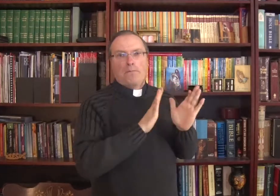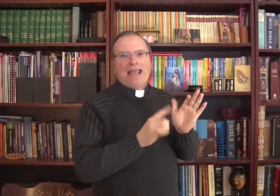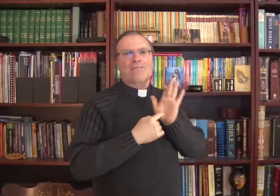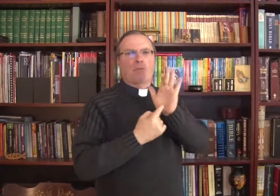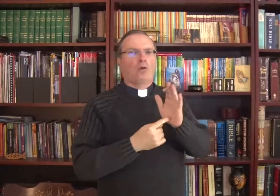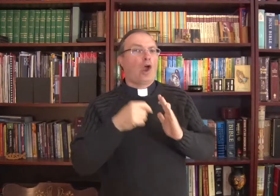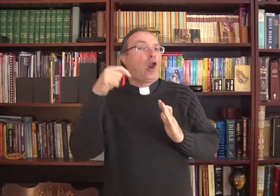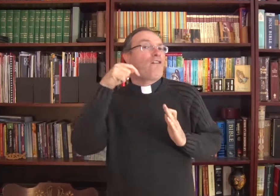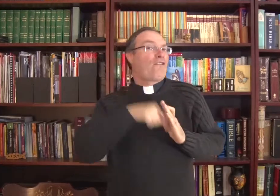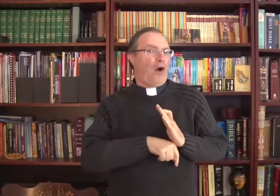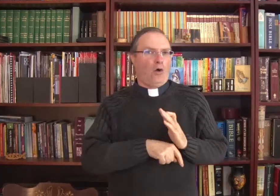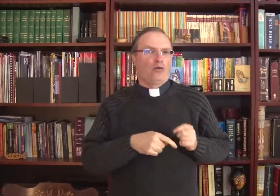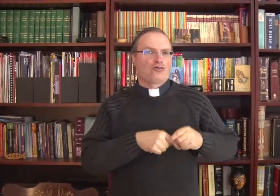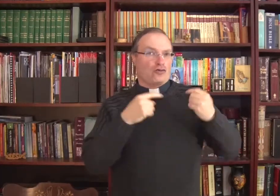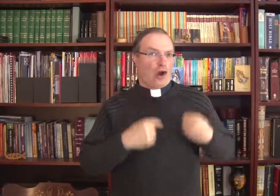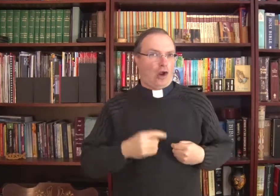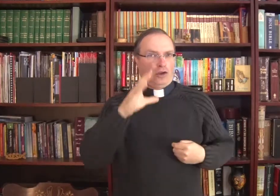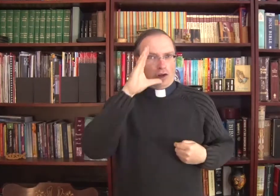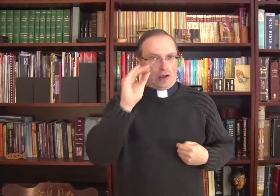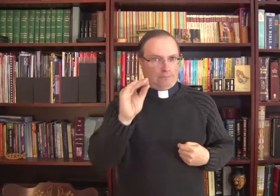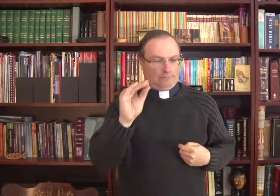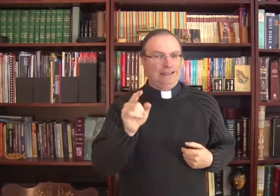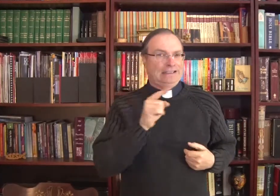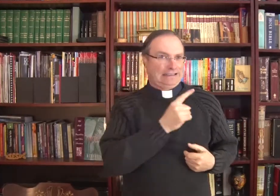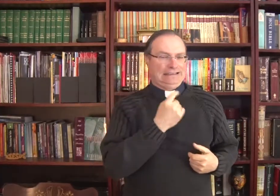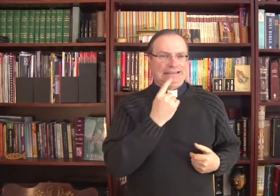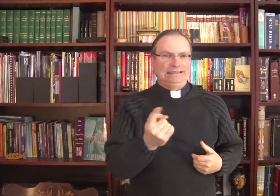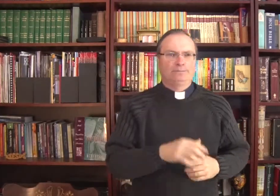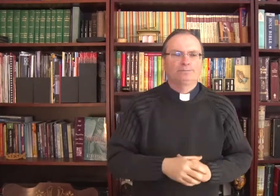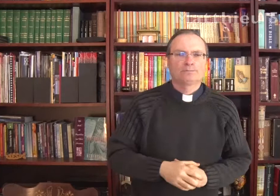mais il montre le fond du cœur de l’homme. Il disait: